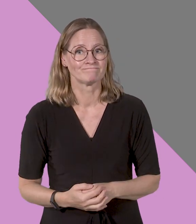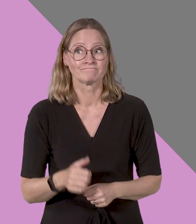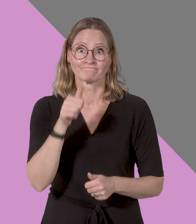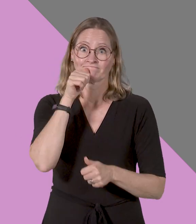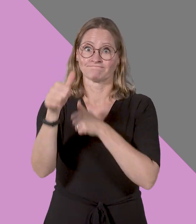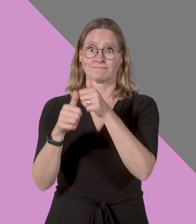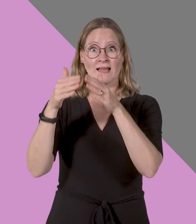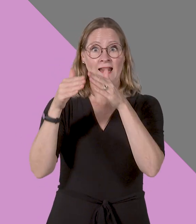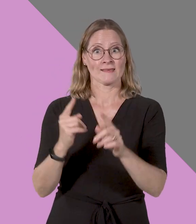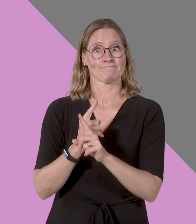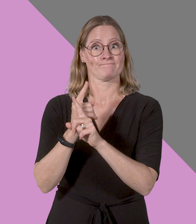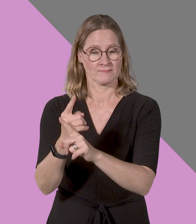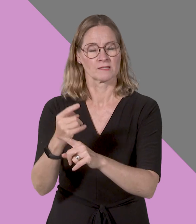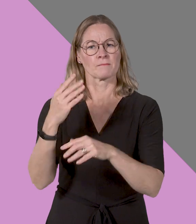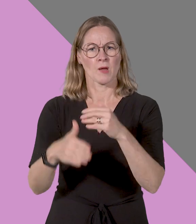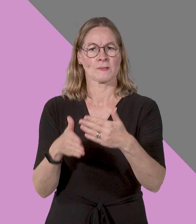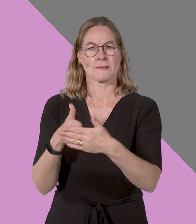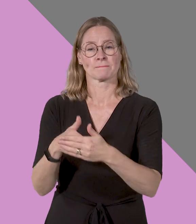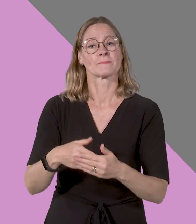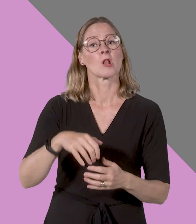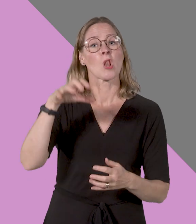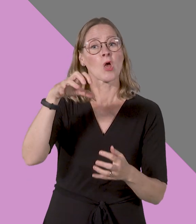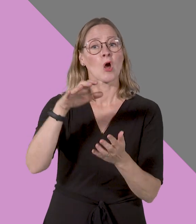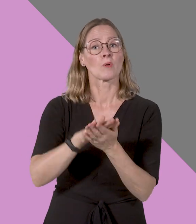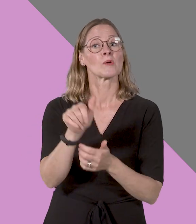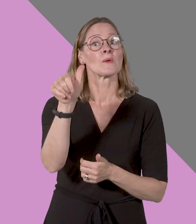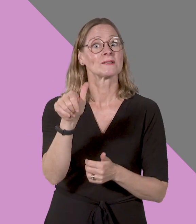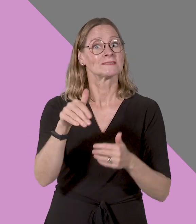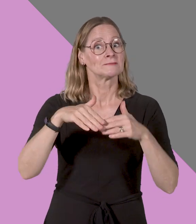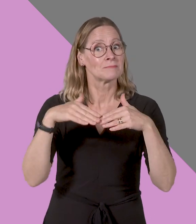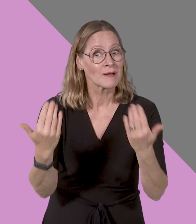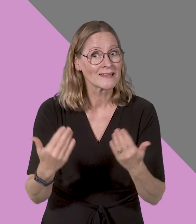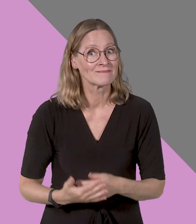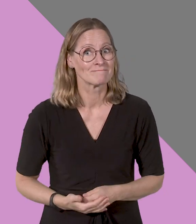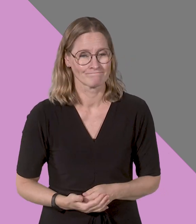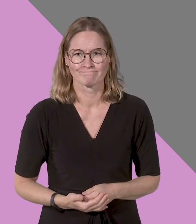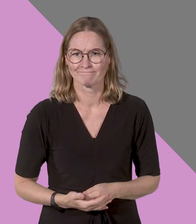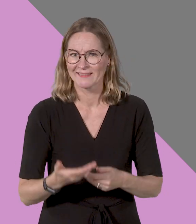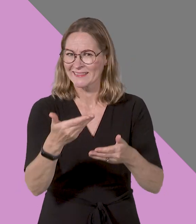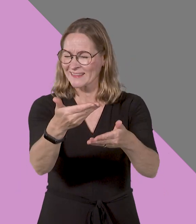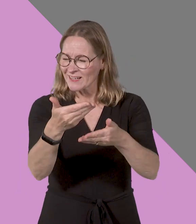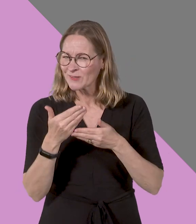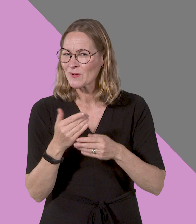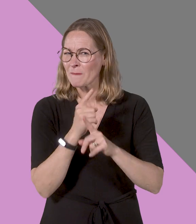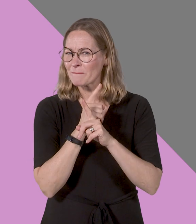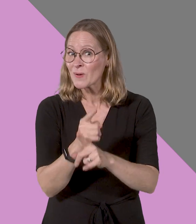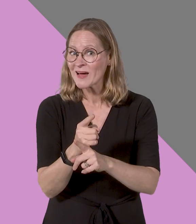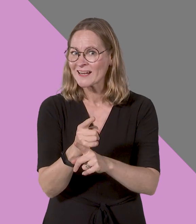Ilmoittautuminen leirille päättyy 09.10.2023. Tervetuloa mukaan!